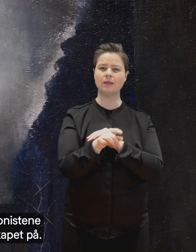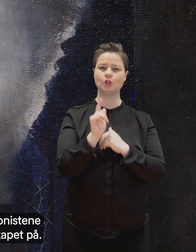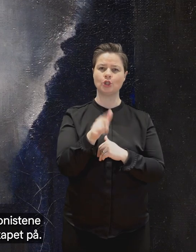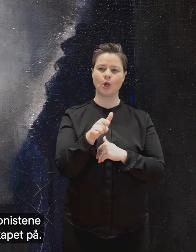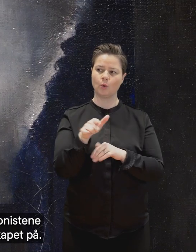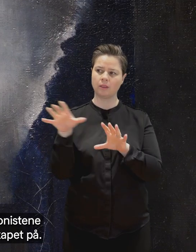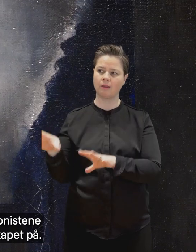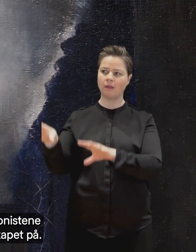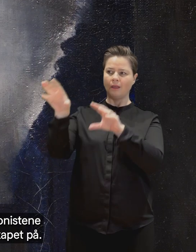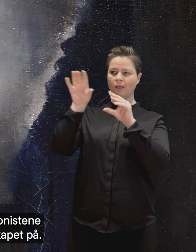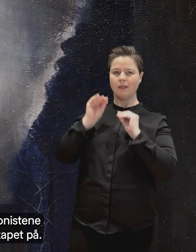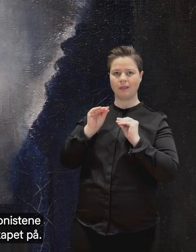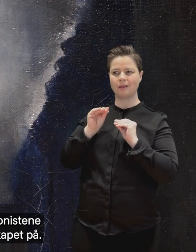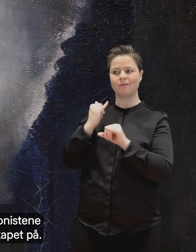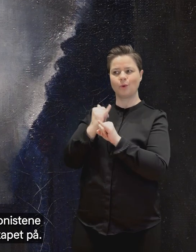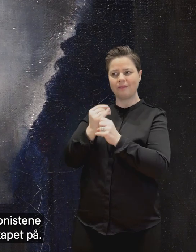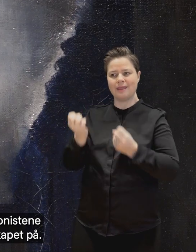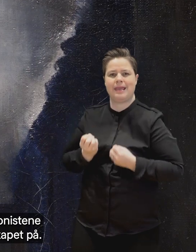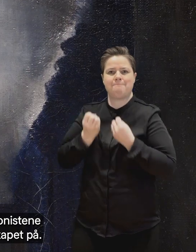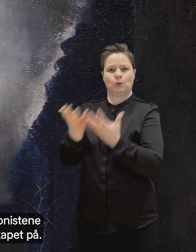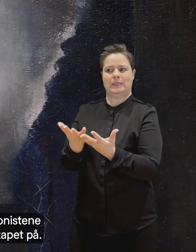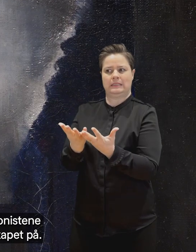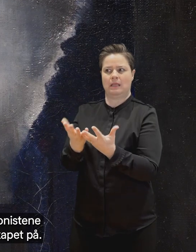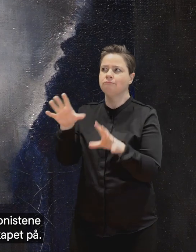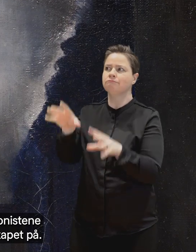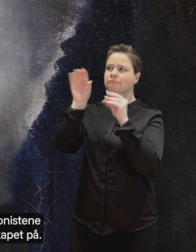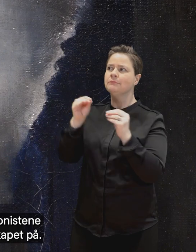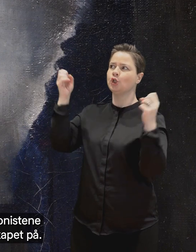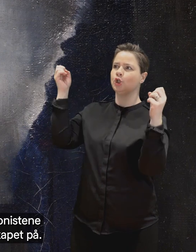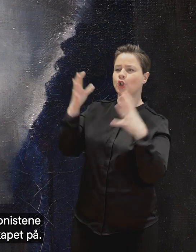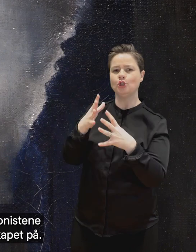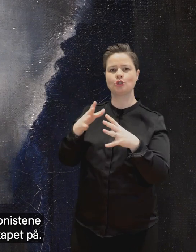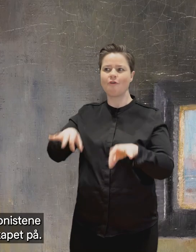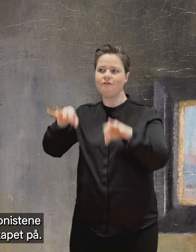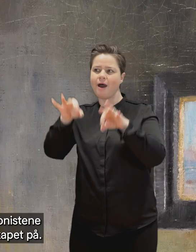denne måten impresjonistene så lys og farge i landskapet på.